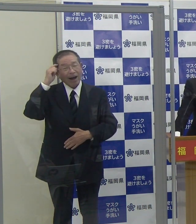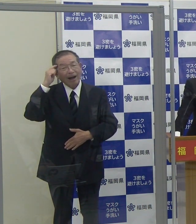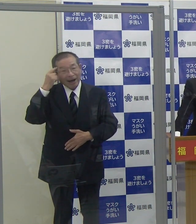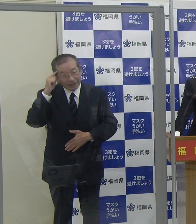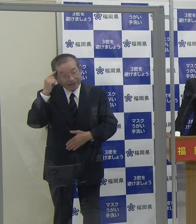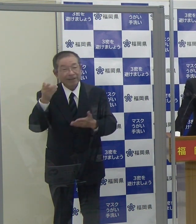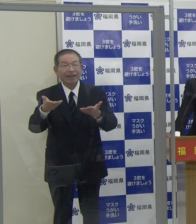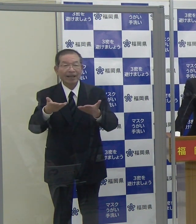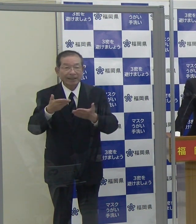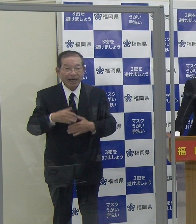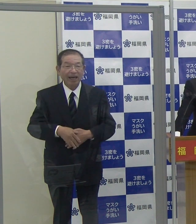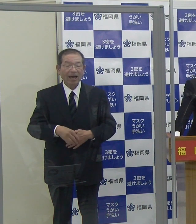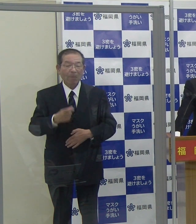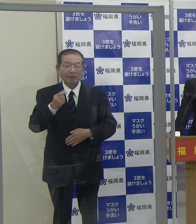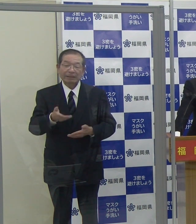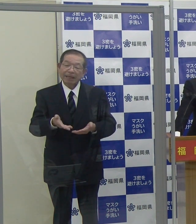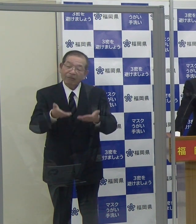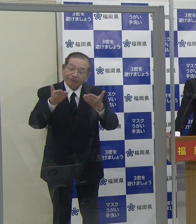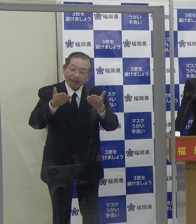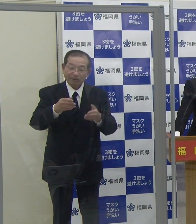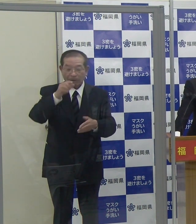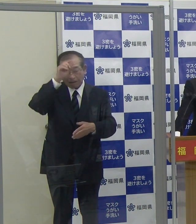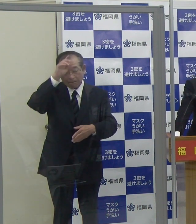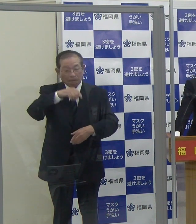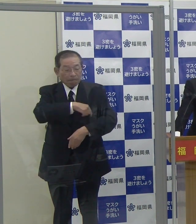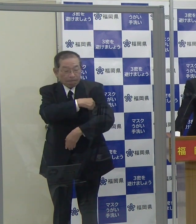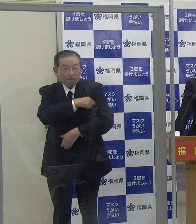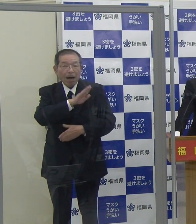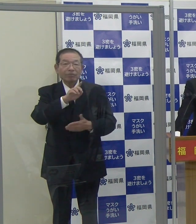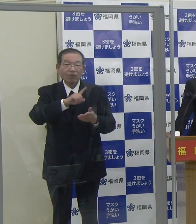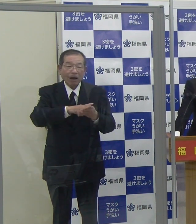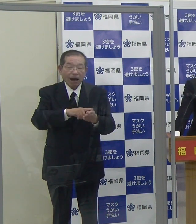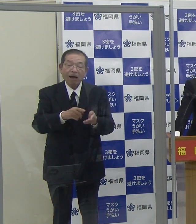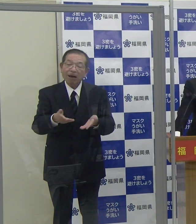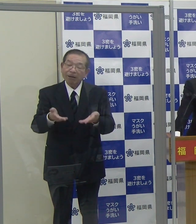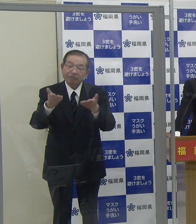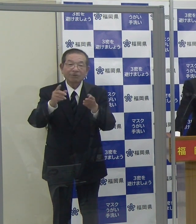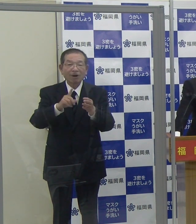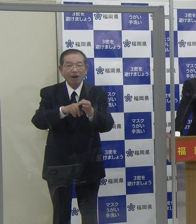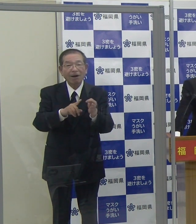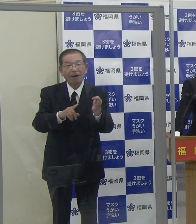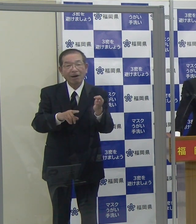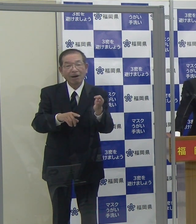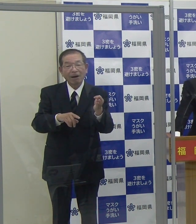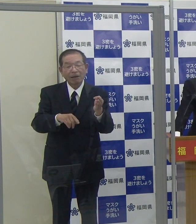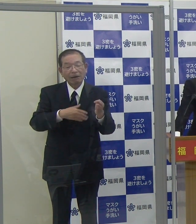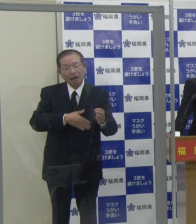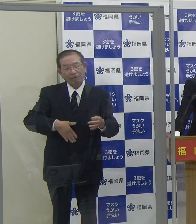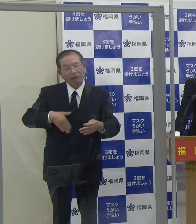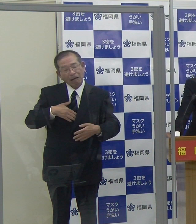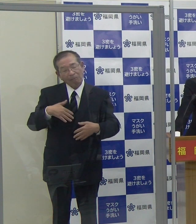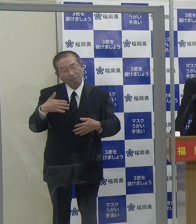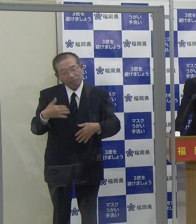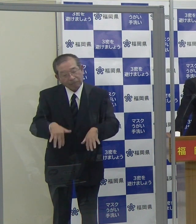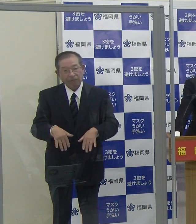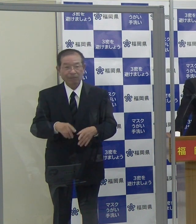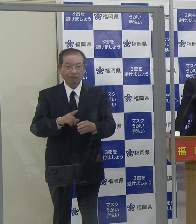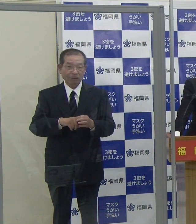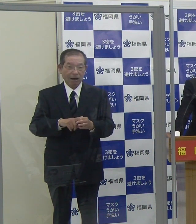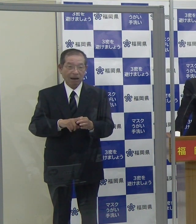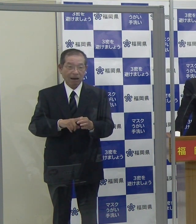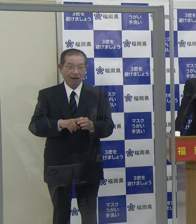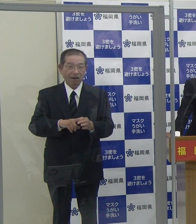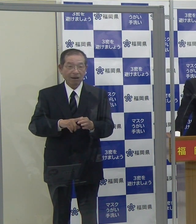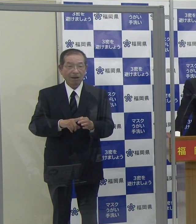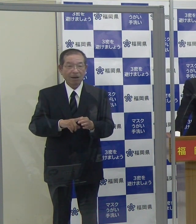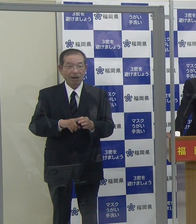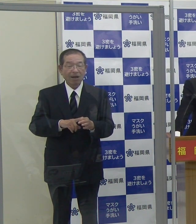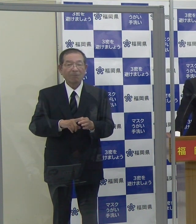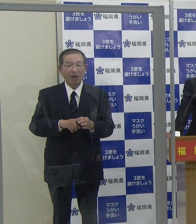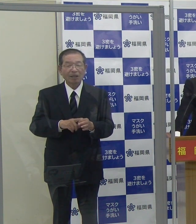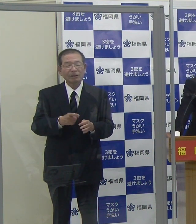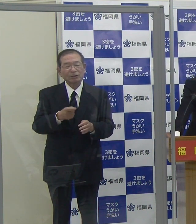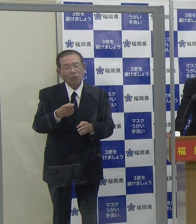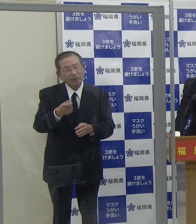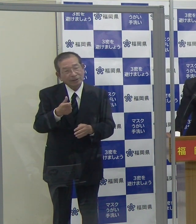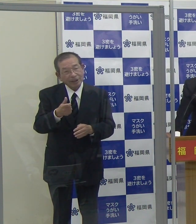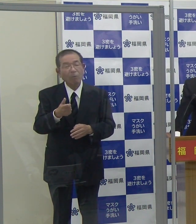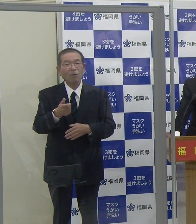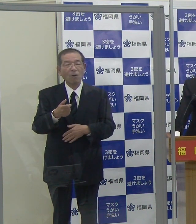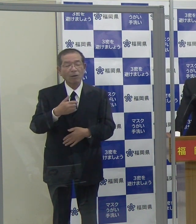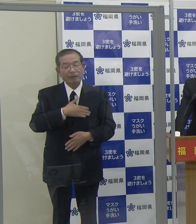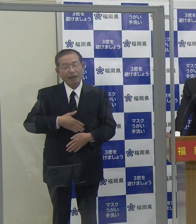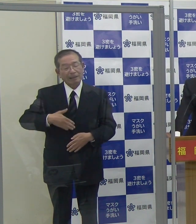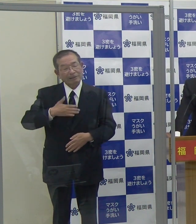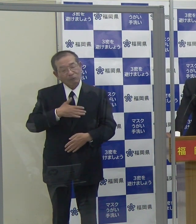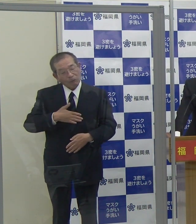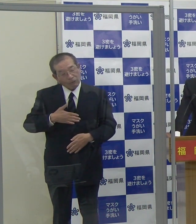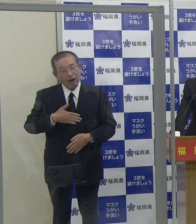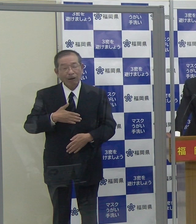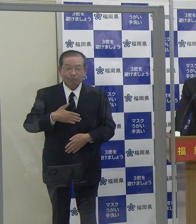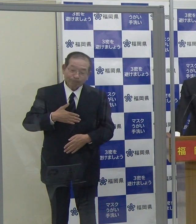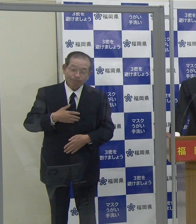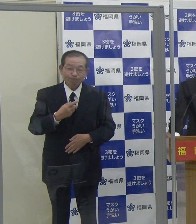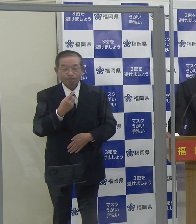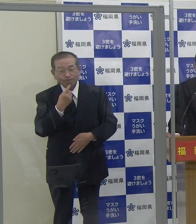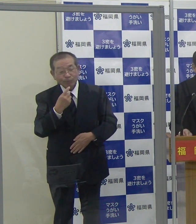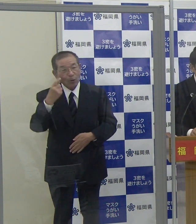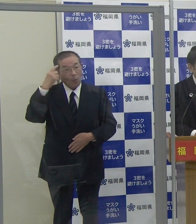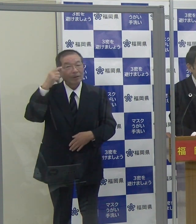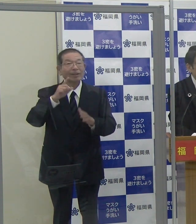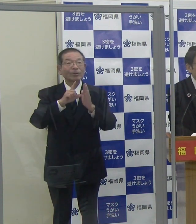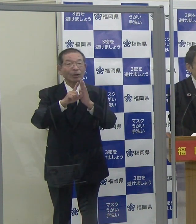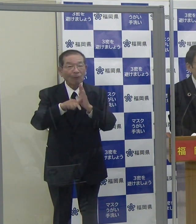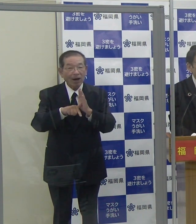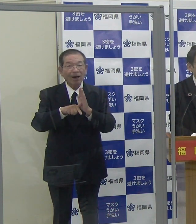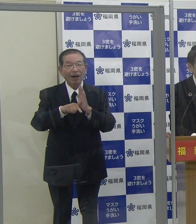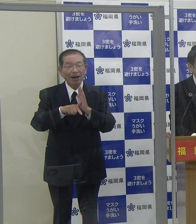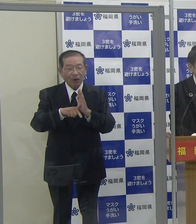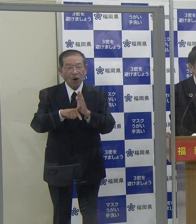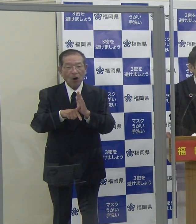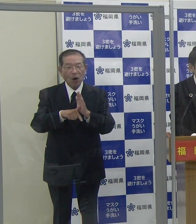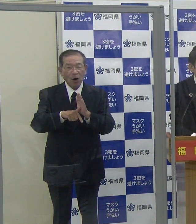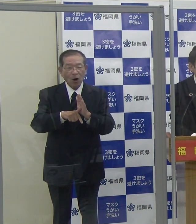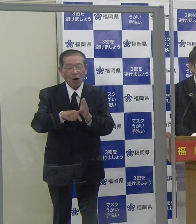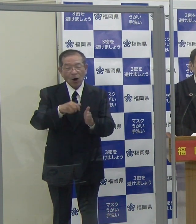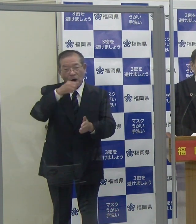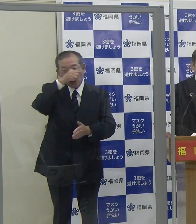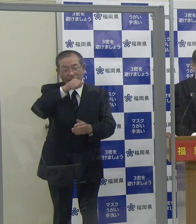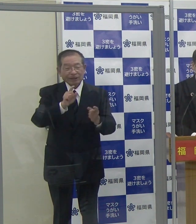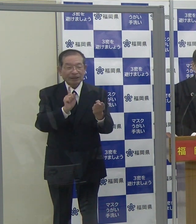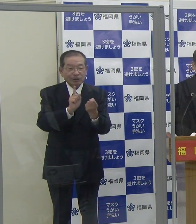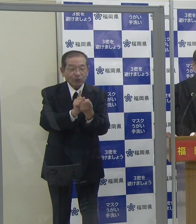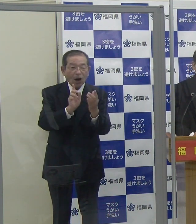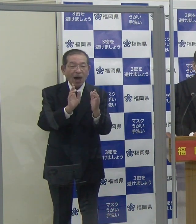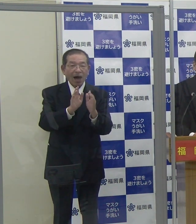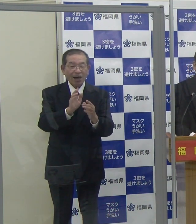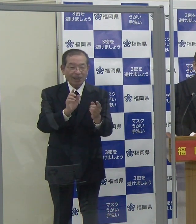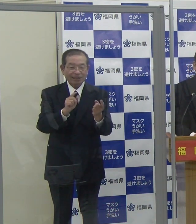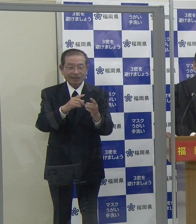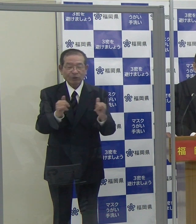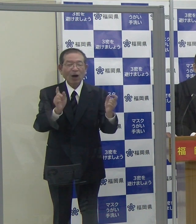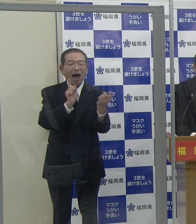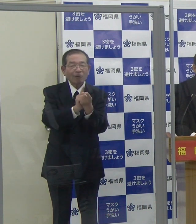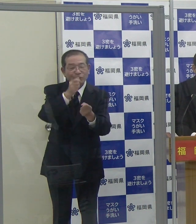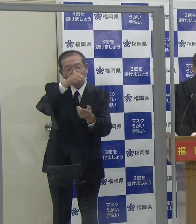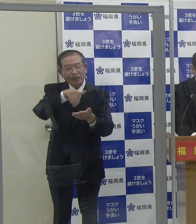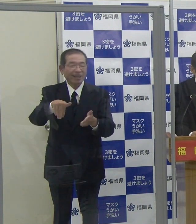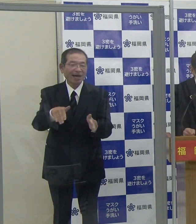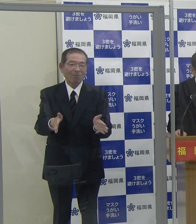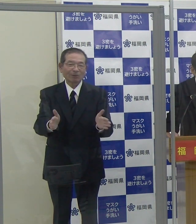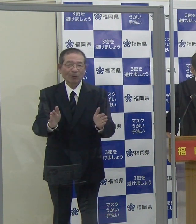軽い発熱や倦怠感など、少しでも体調に異常を感じた場合は、そういったご予定を控えていただきたいと思います。